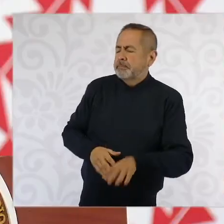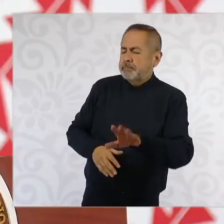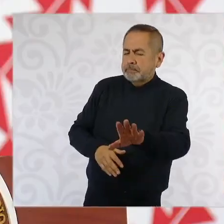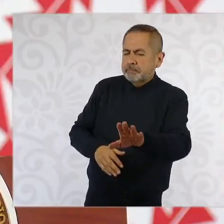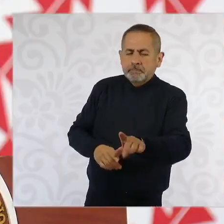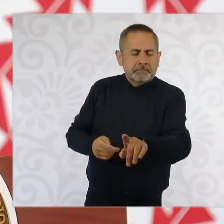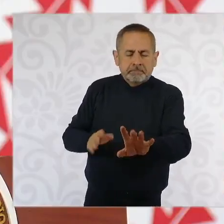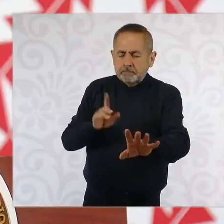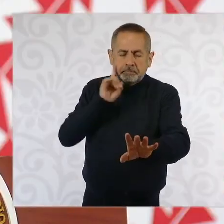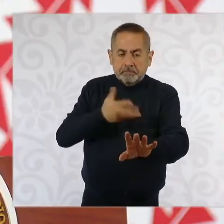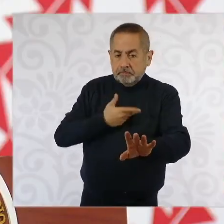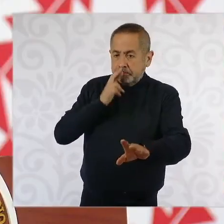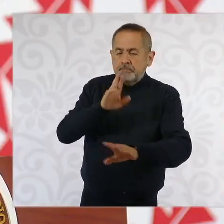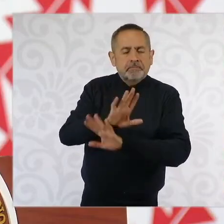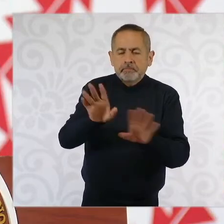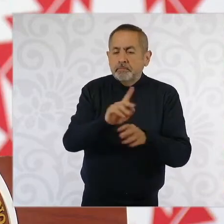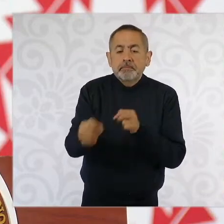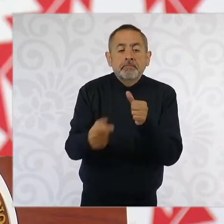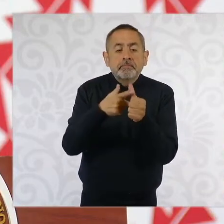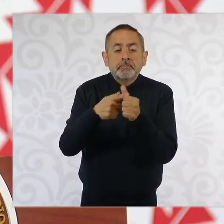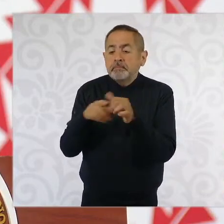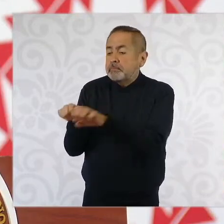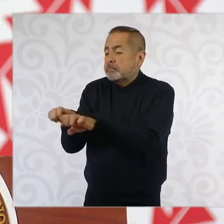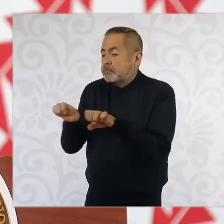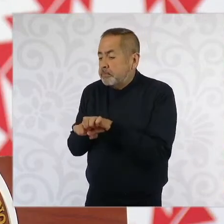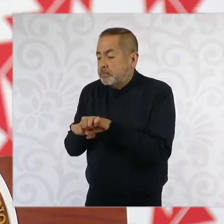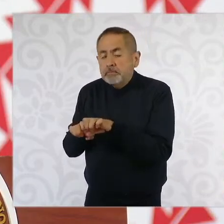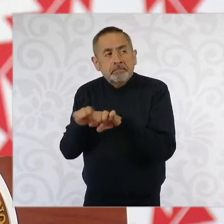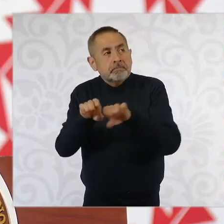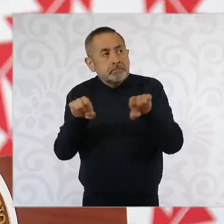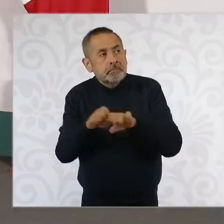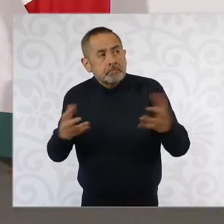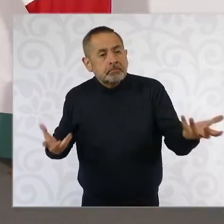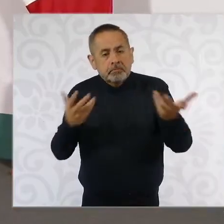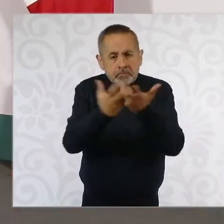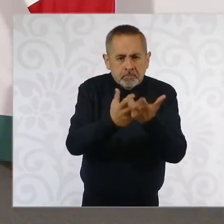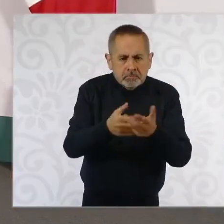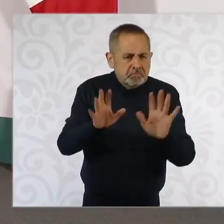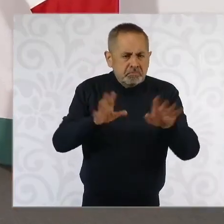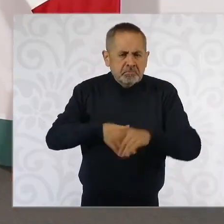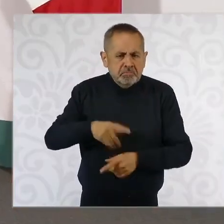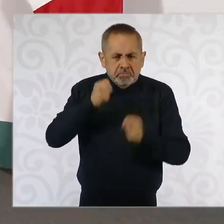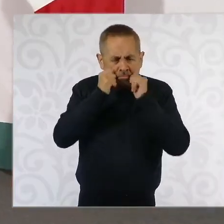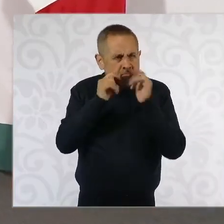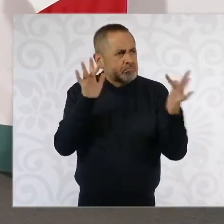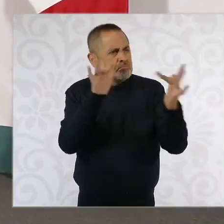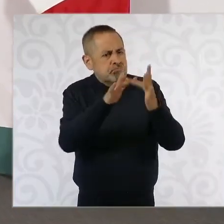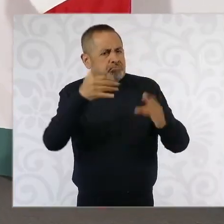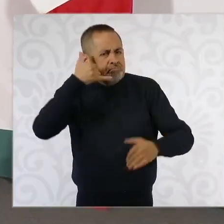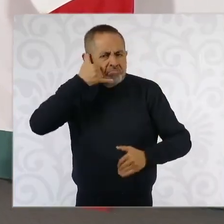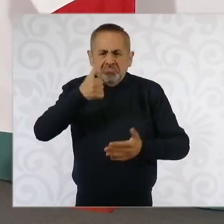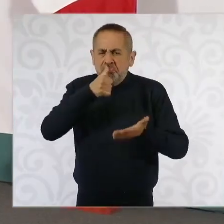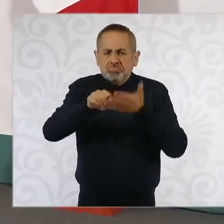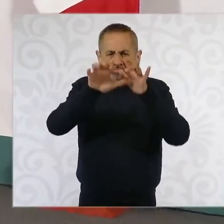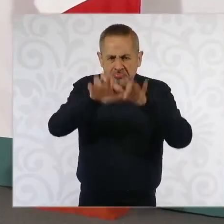los equipos tener comunicación siempre se puede uno comunicar por teléfono por carta eh A través